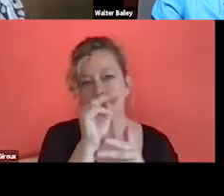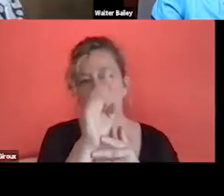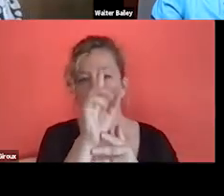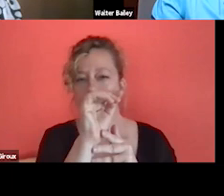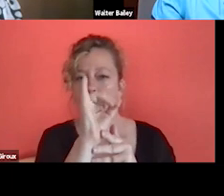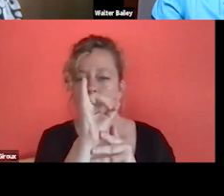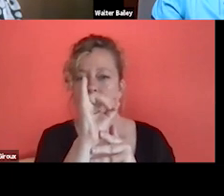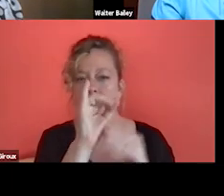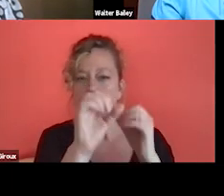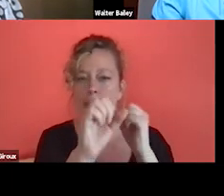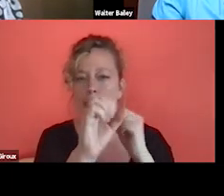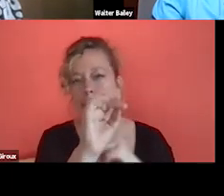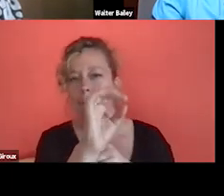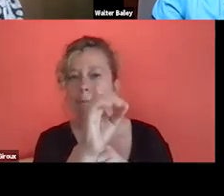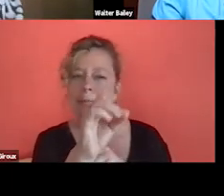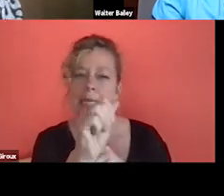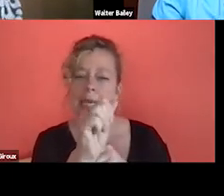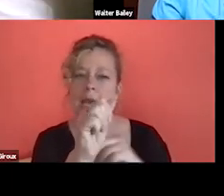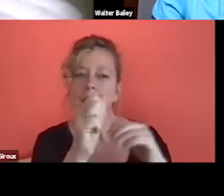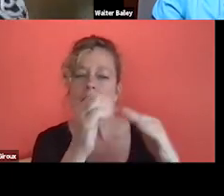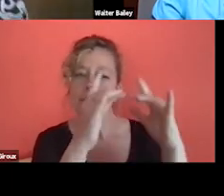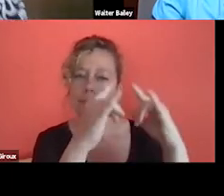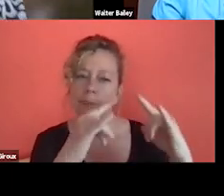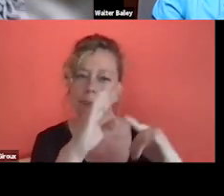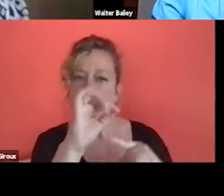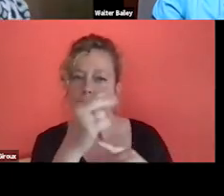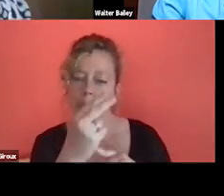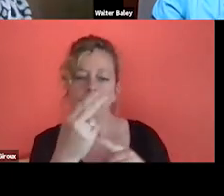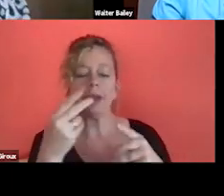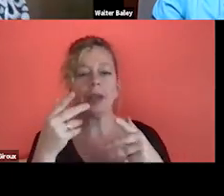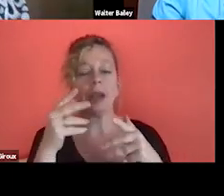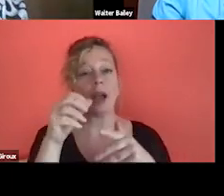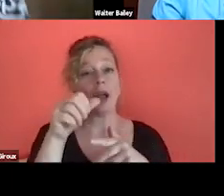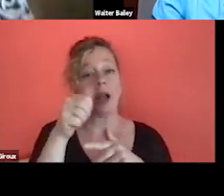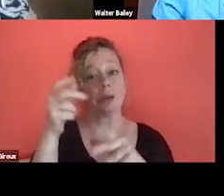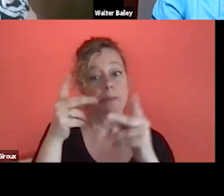Otra cosa que hicimos en algunos de nuestros sitios es que permitimos que las personas entraran y participaran en las visitas